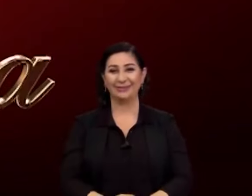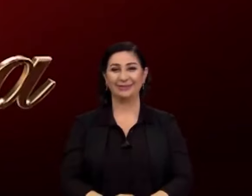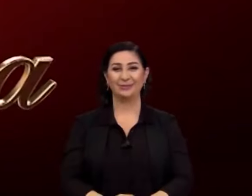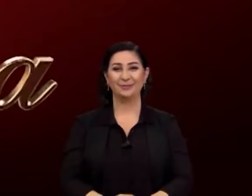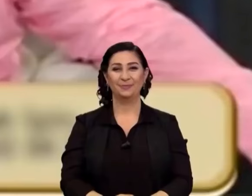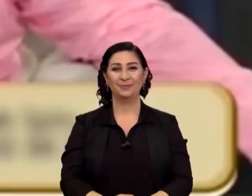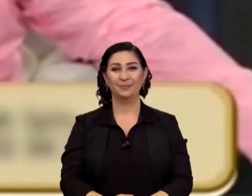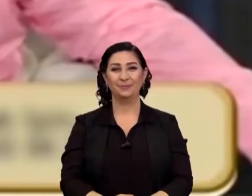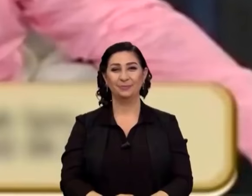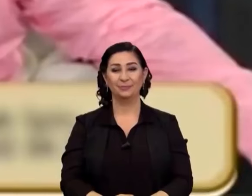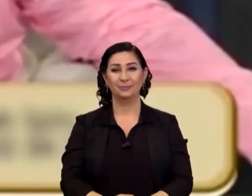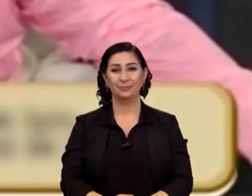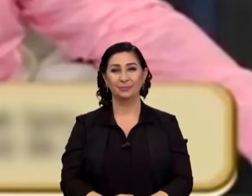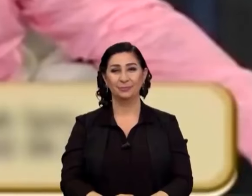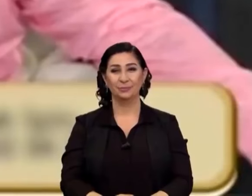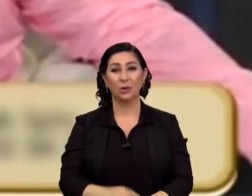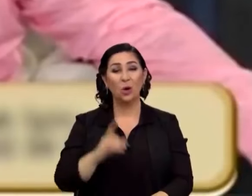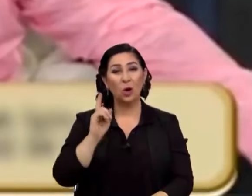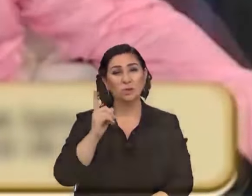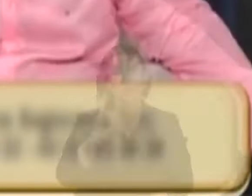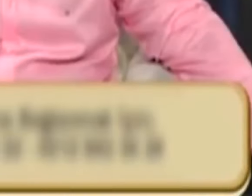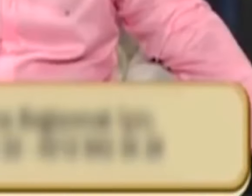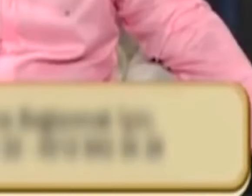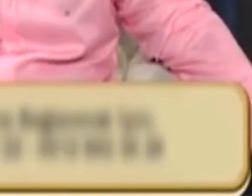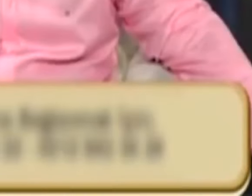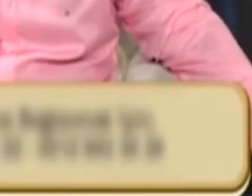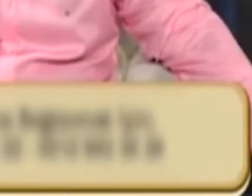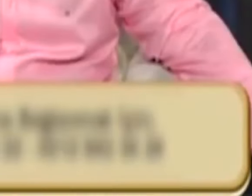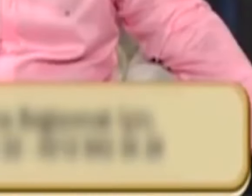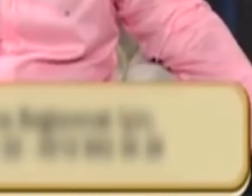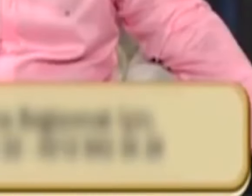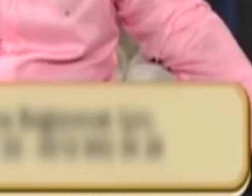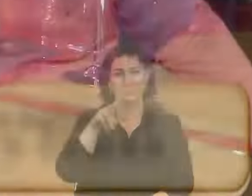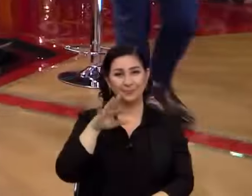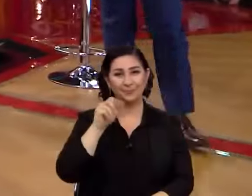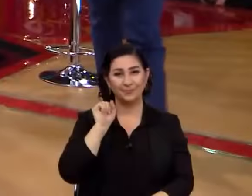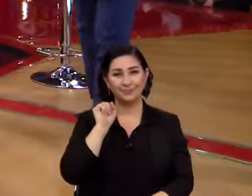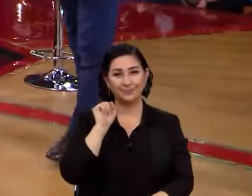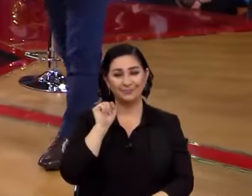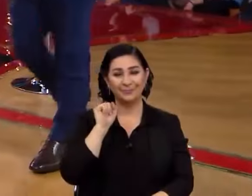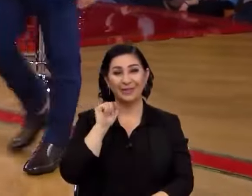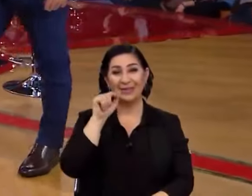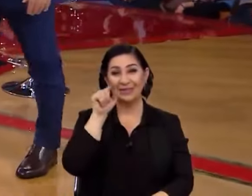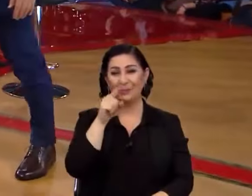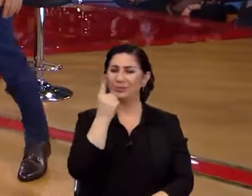devam ya hocam dizlerim çok acı var şimdi sizden bir şey istiyorum Eğer